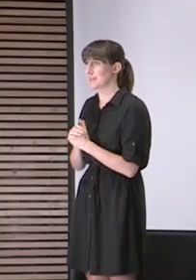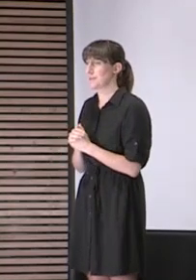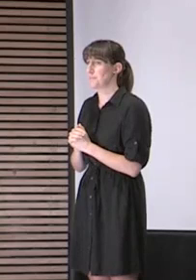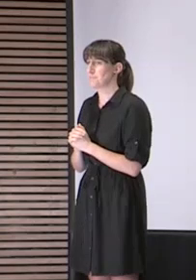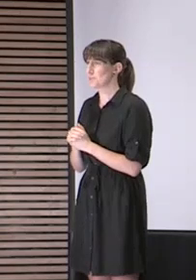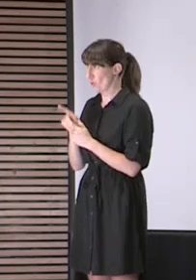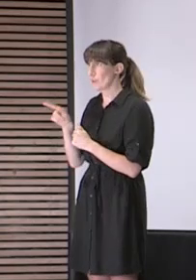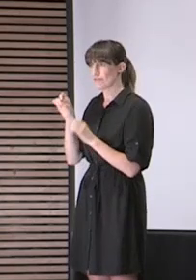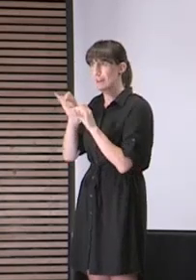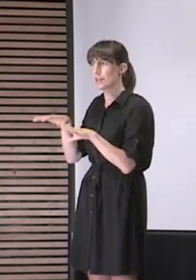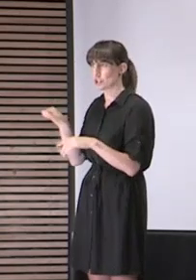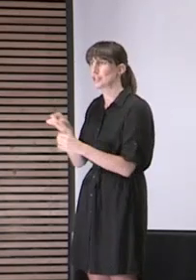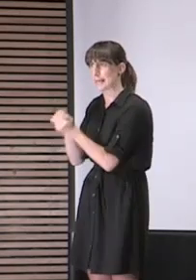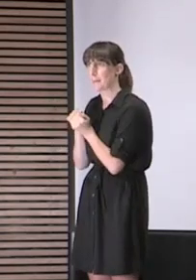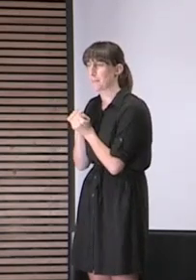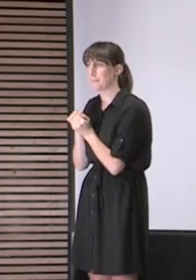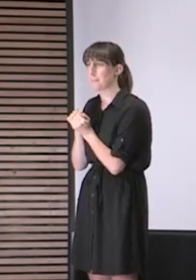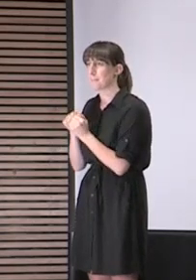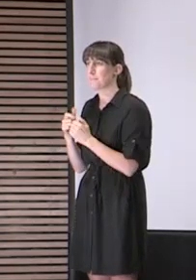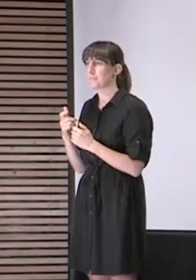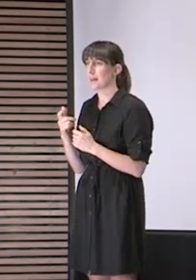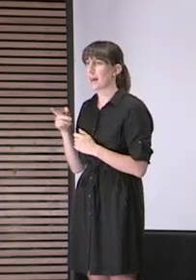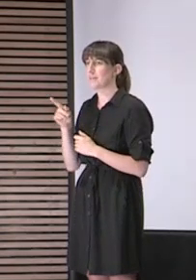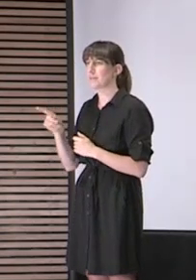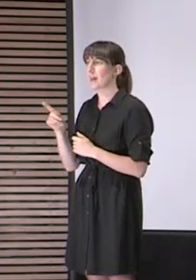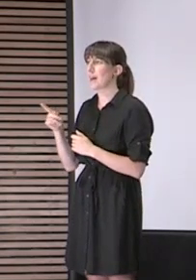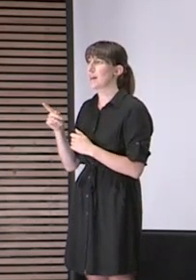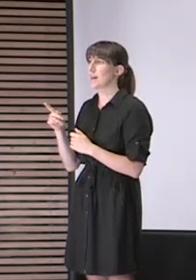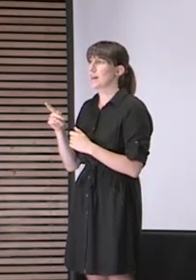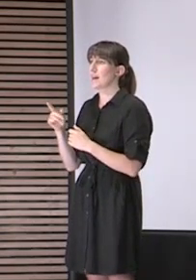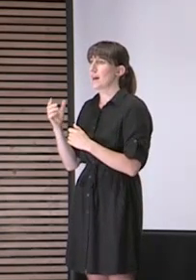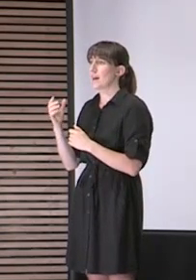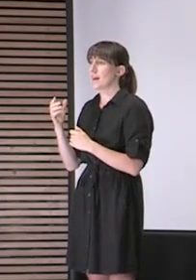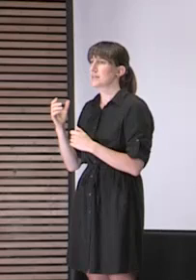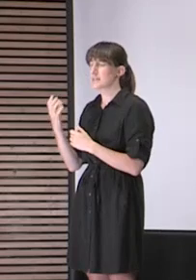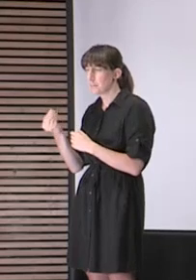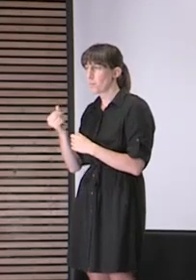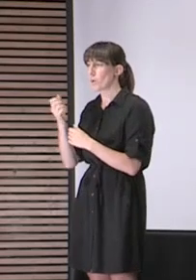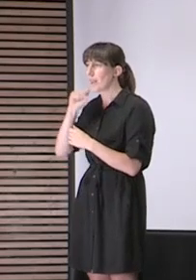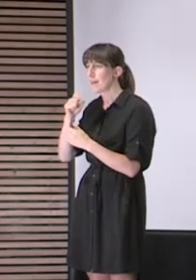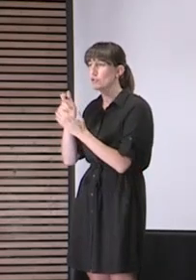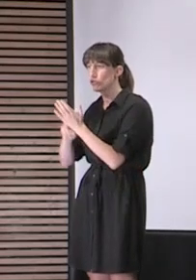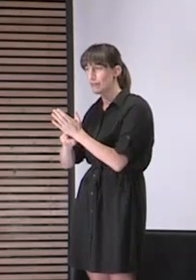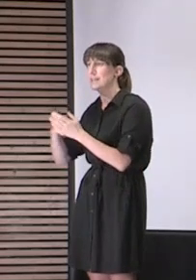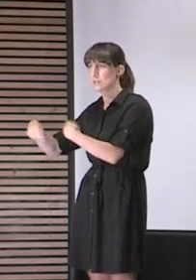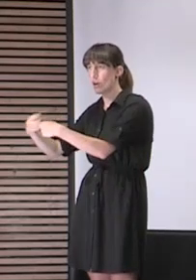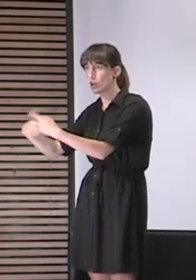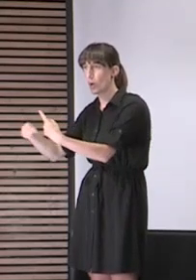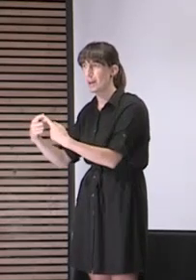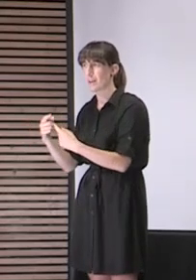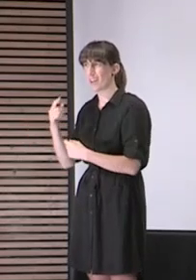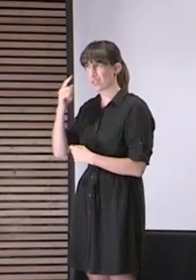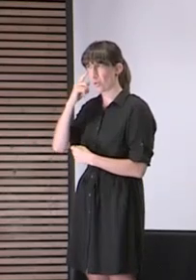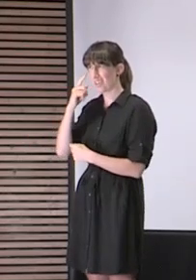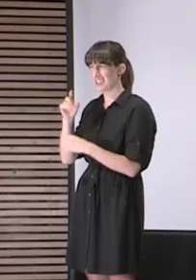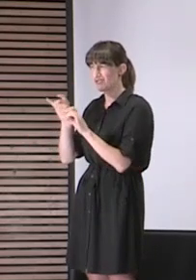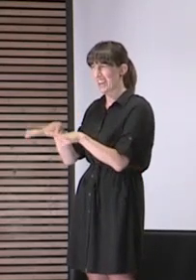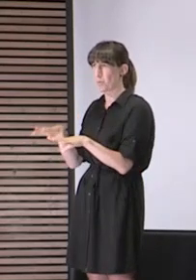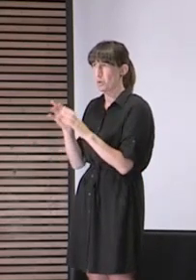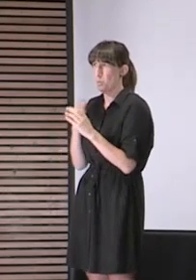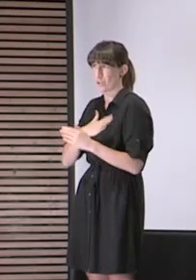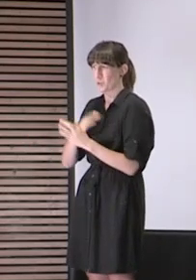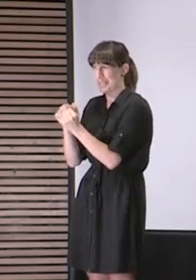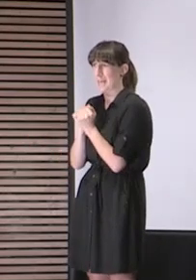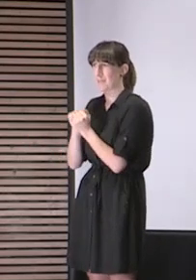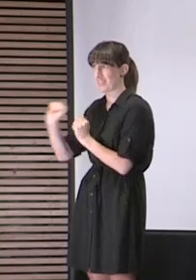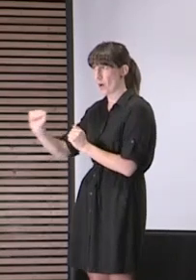neozelandeses también